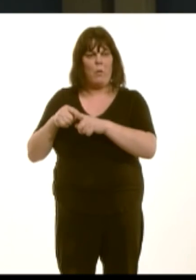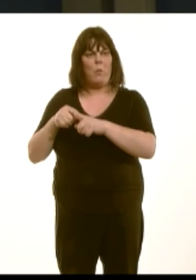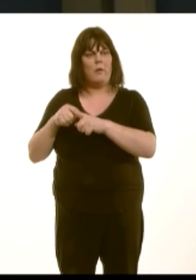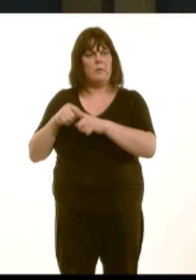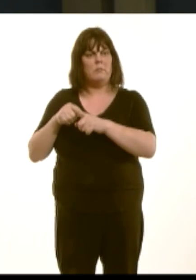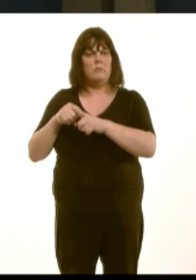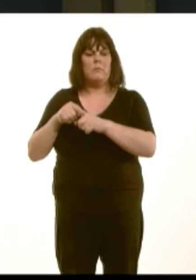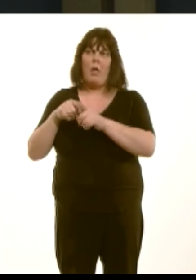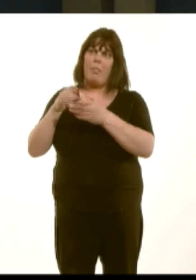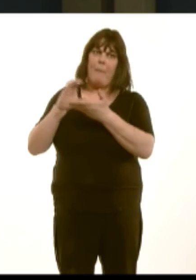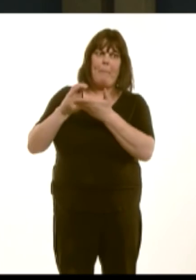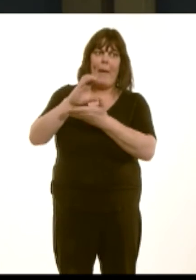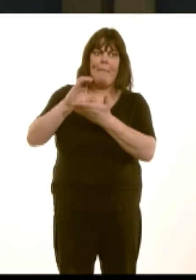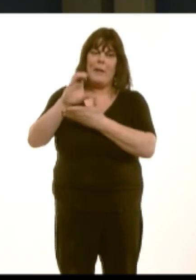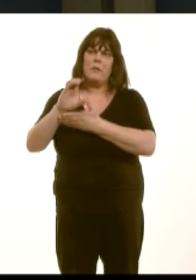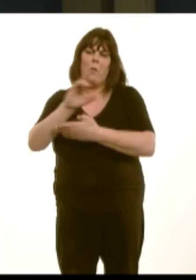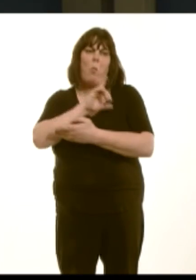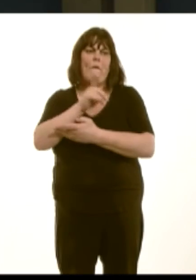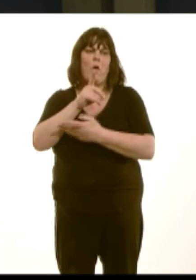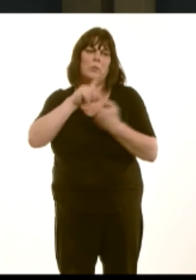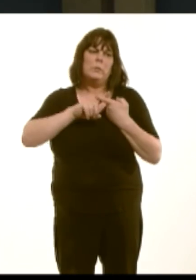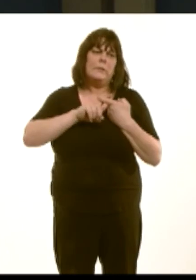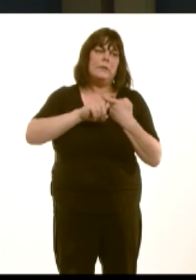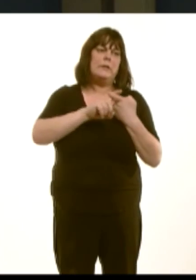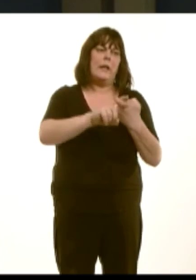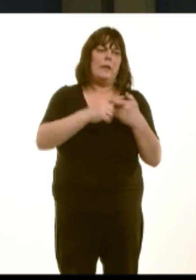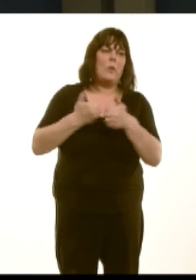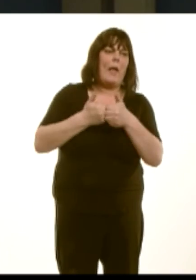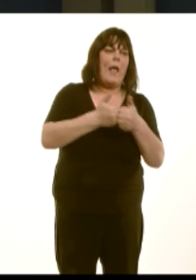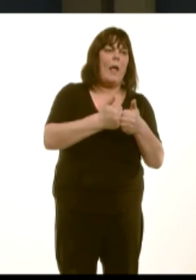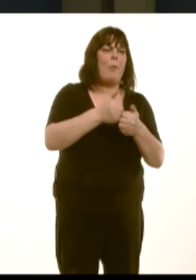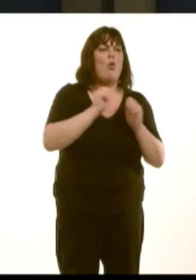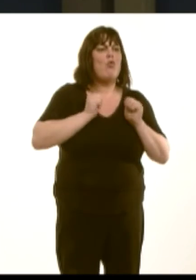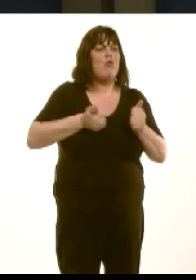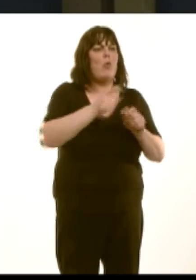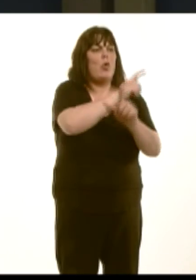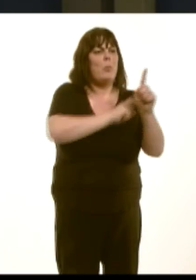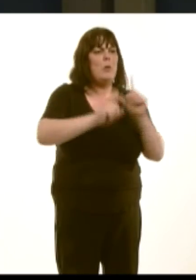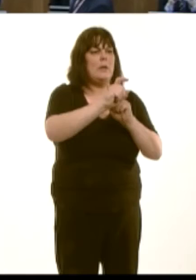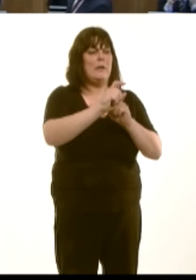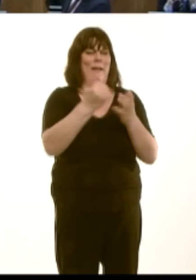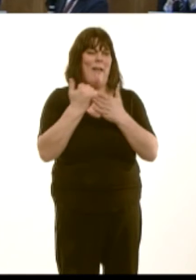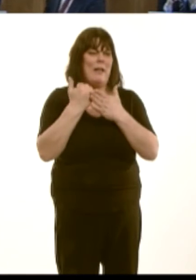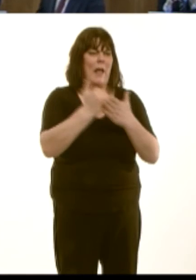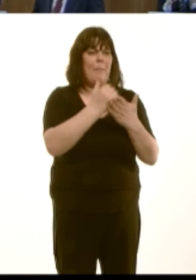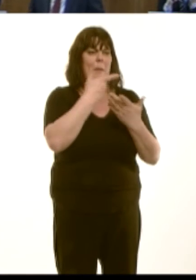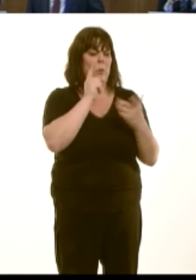gwneud nhw yn hyfyw ac i roi cyfle i bobl aros yn y cymunedau hynny ac i weithio yn y cymunedau hynny?